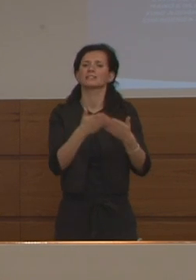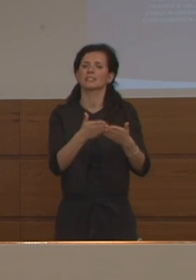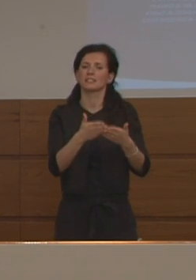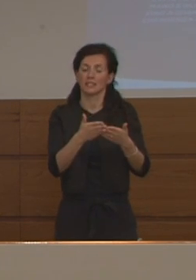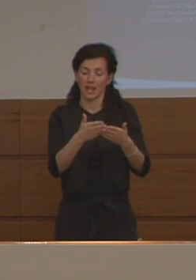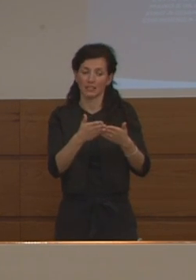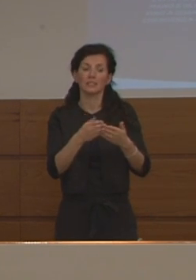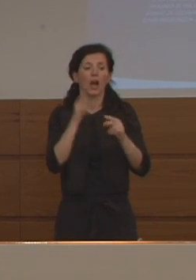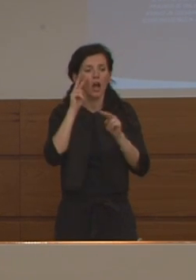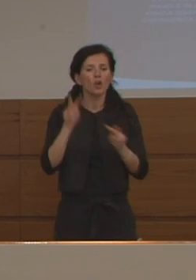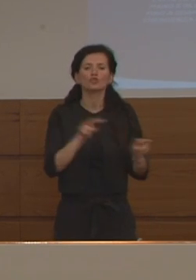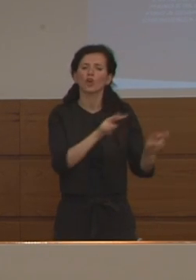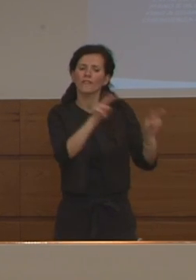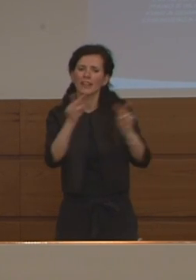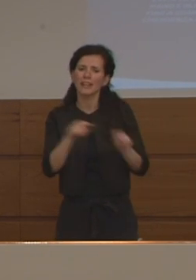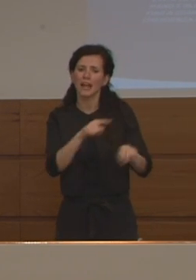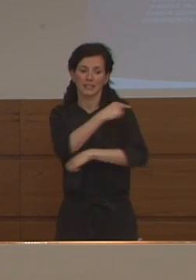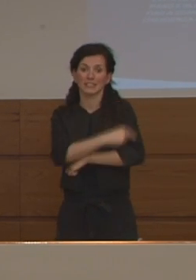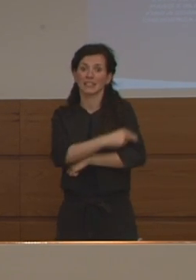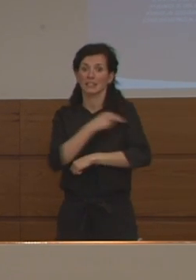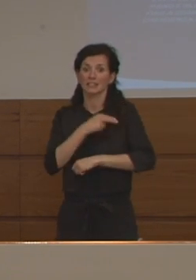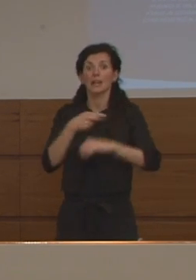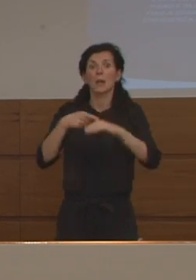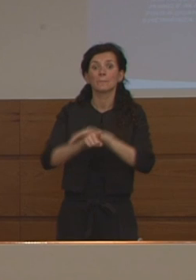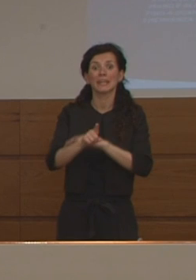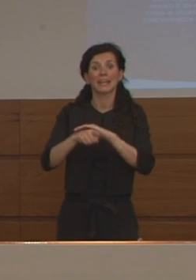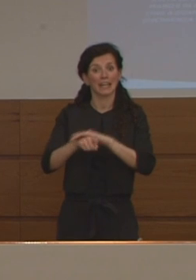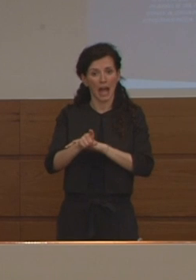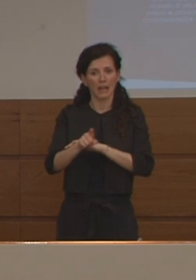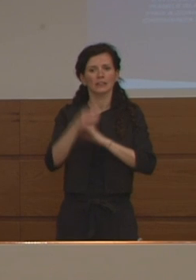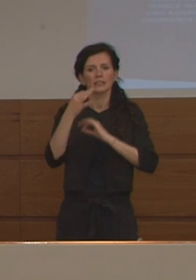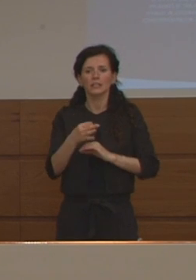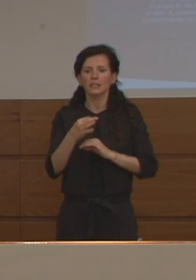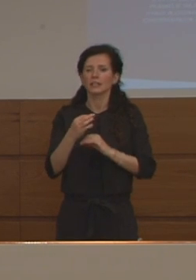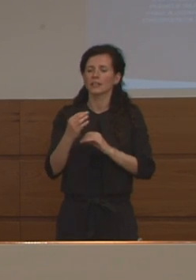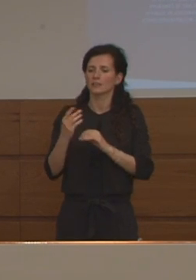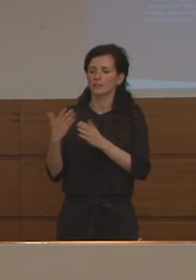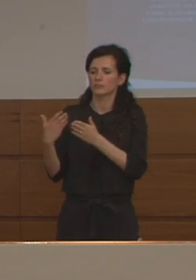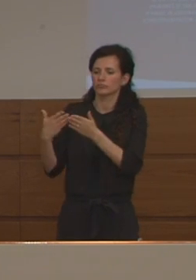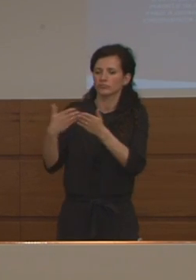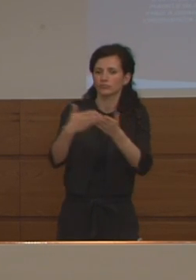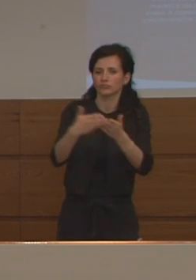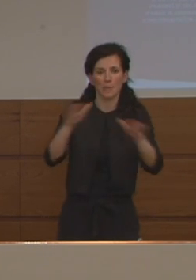sorveglianza sanitaria dei migranti soccorsi in mare o che sono giunti sulla